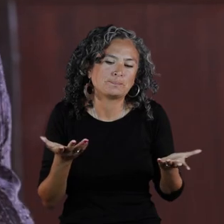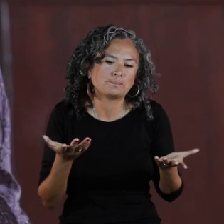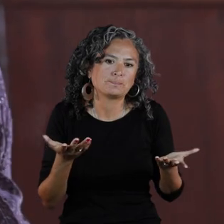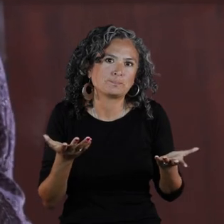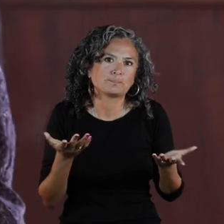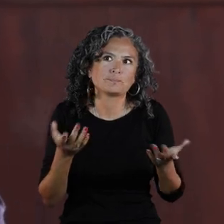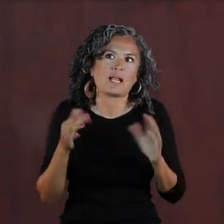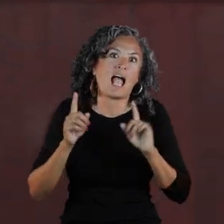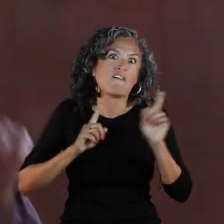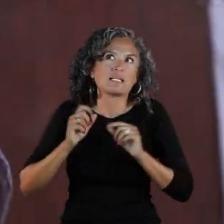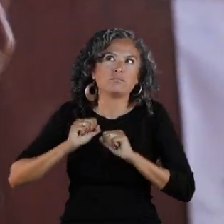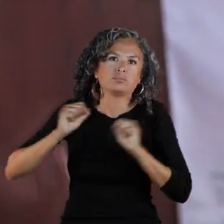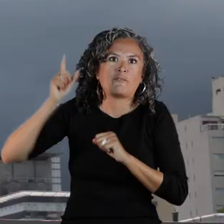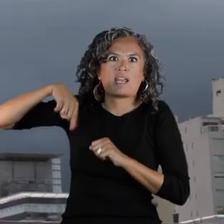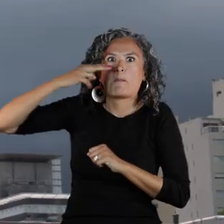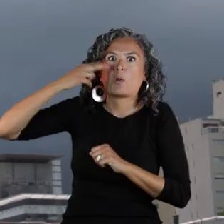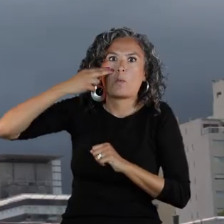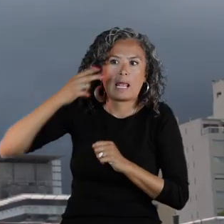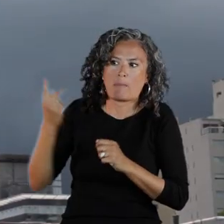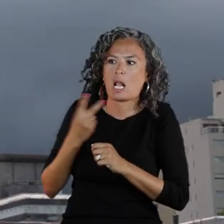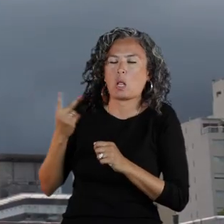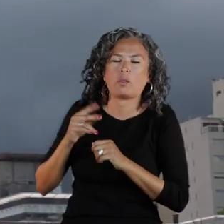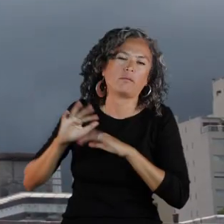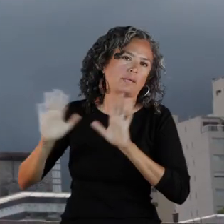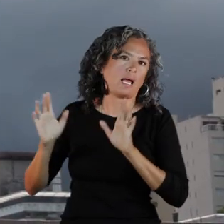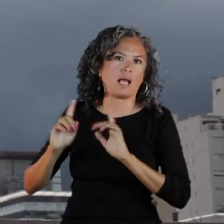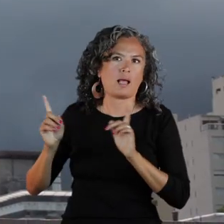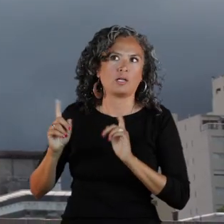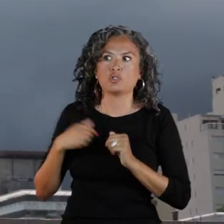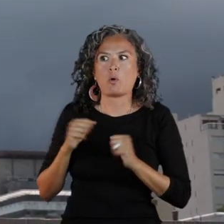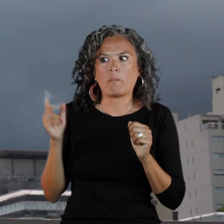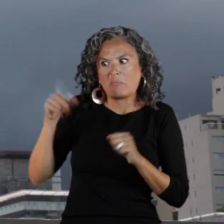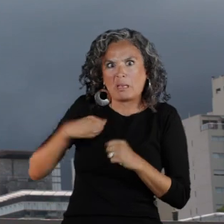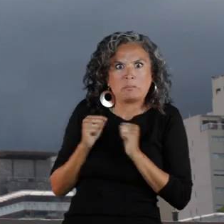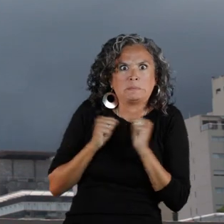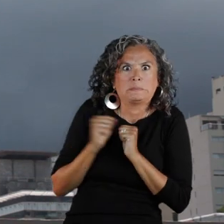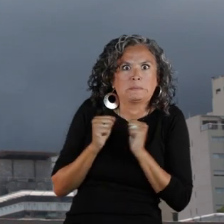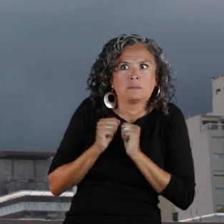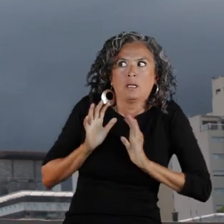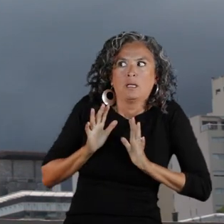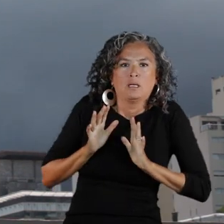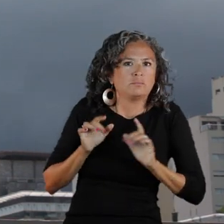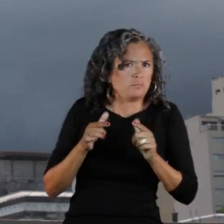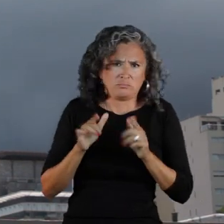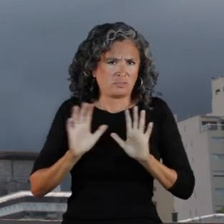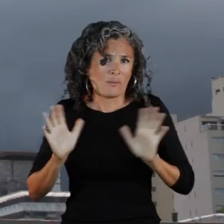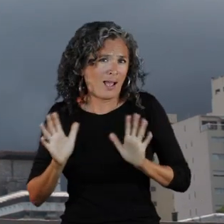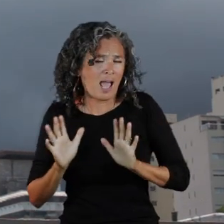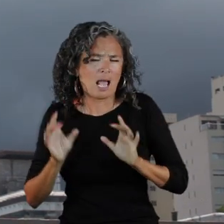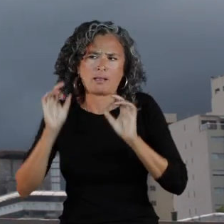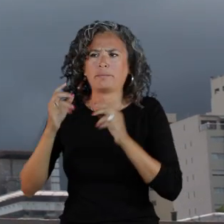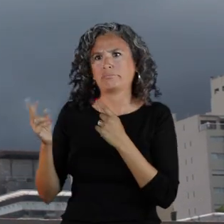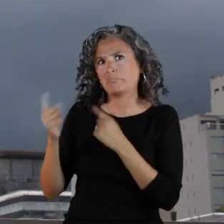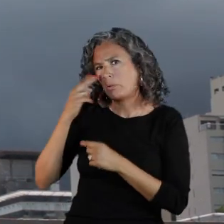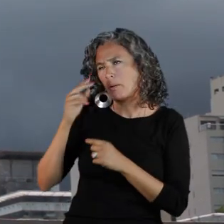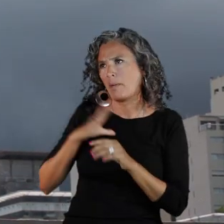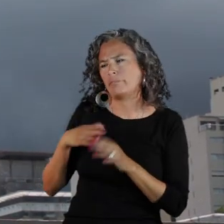explotamos no termino con un miedo que me paraliza, termino pensando: